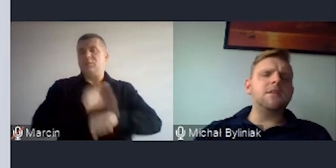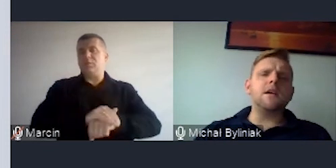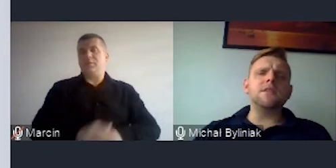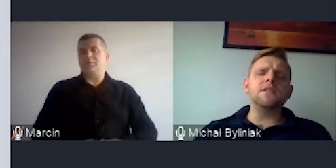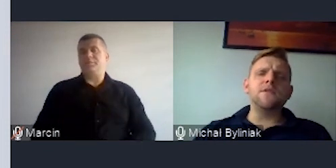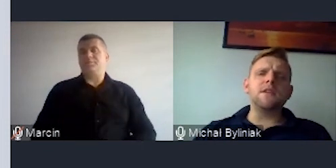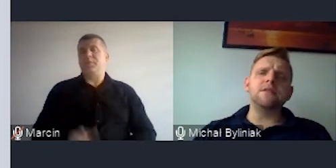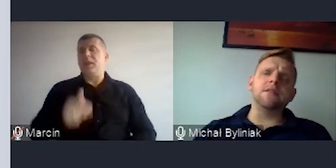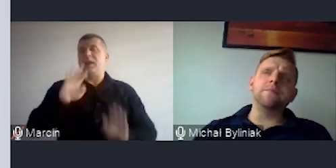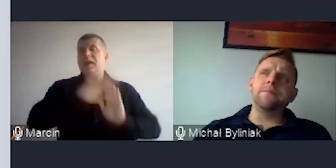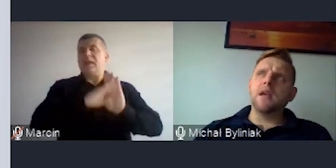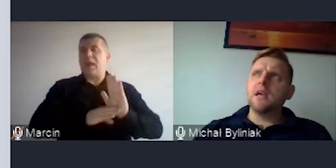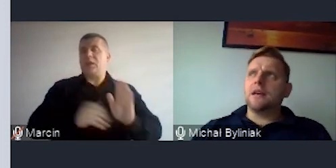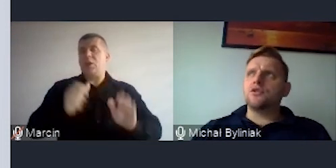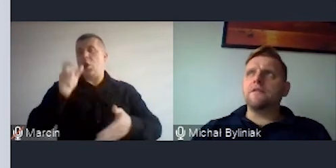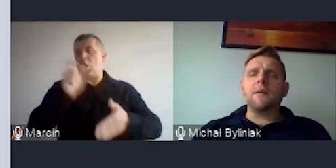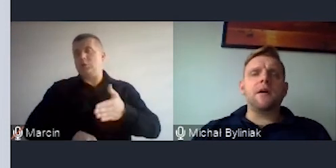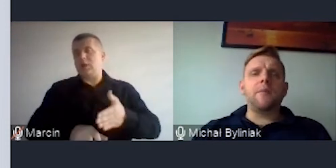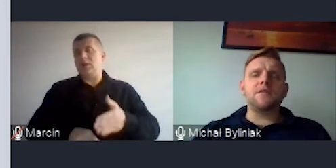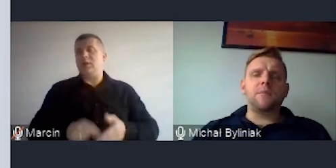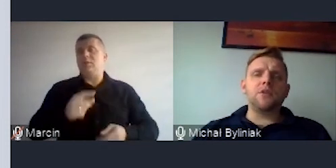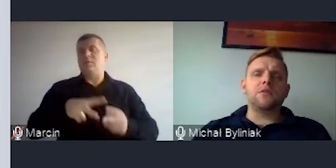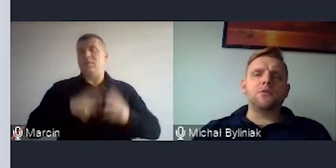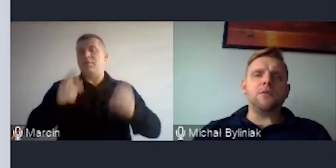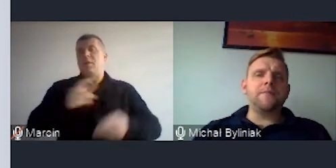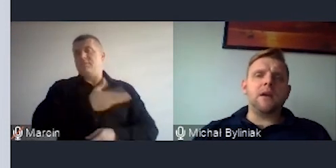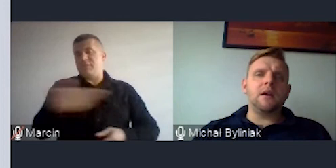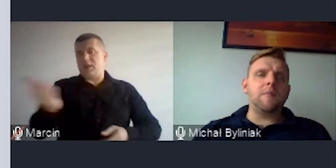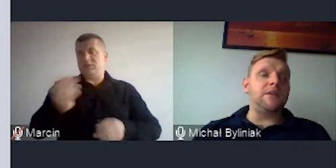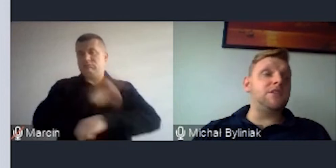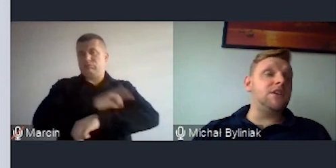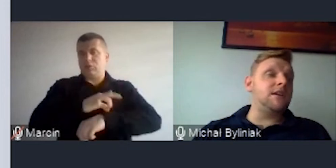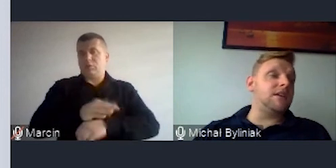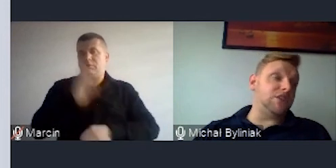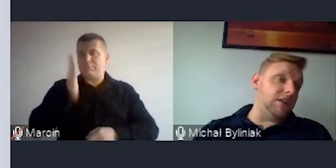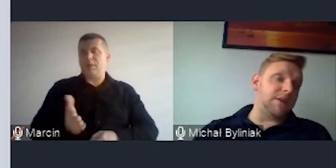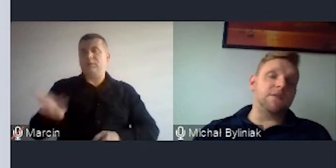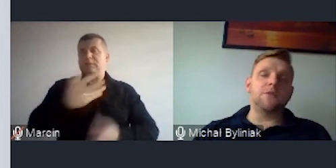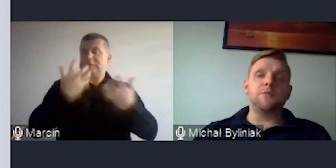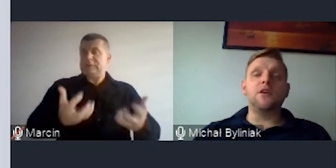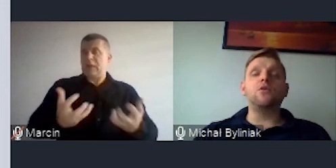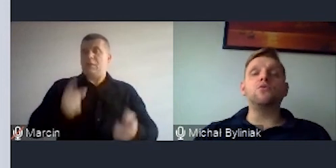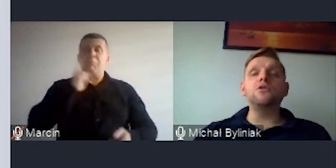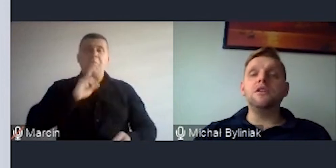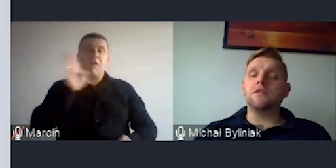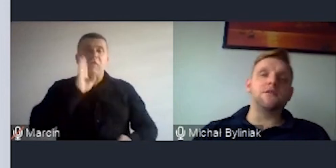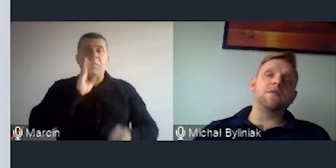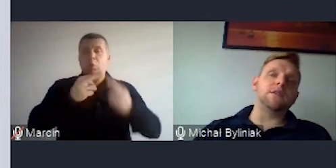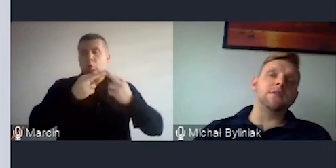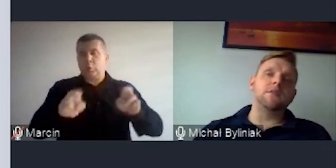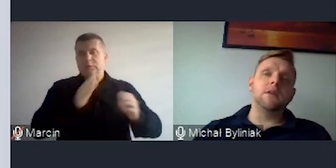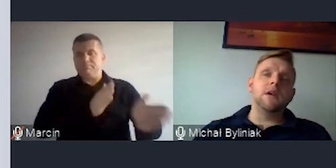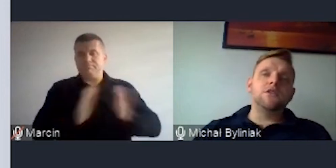Kryteria oceny związane z tym, że w ramach Państwa projektu będziecie chcieli prawdopodobnie różnicować oferty,